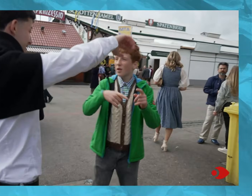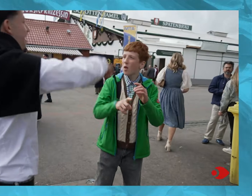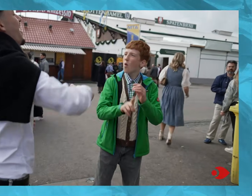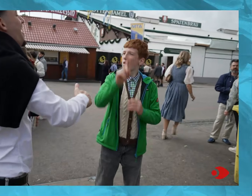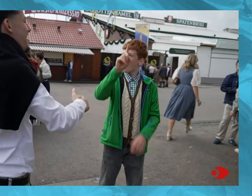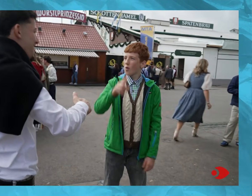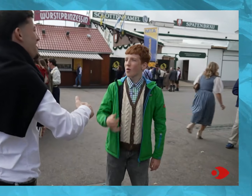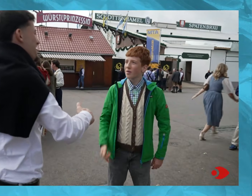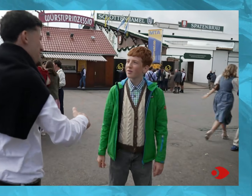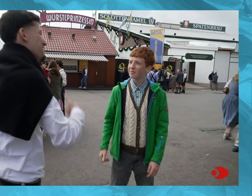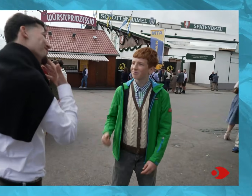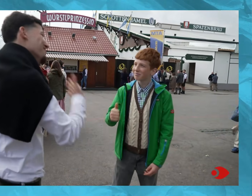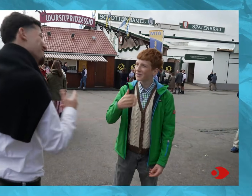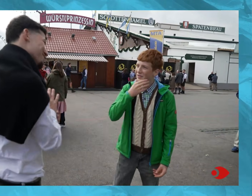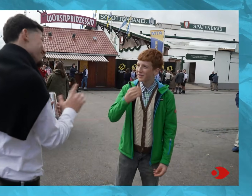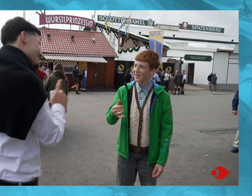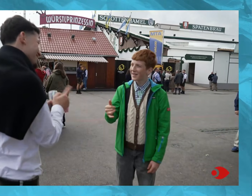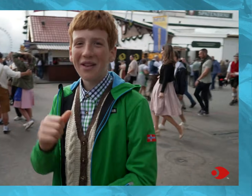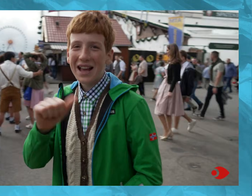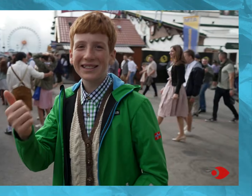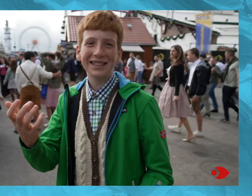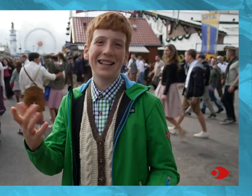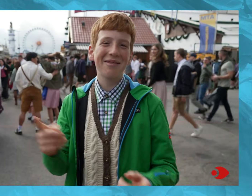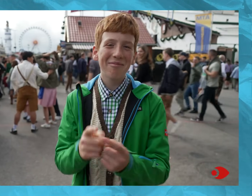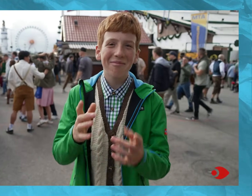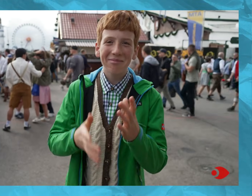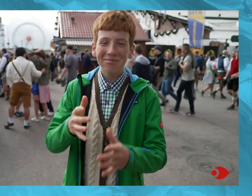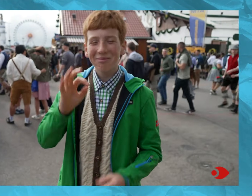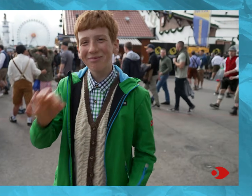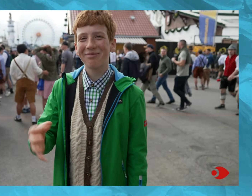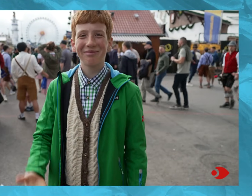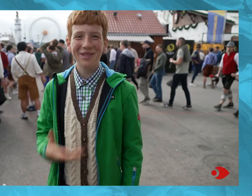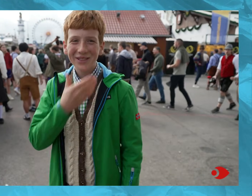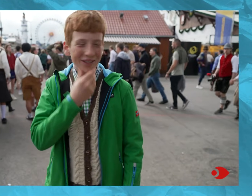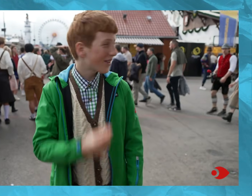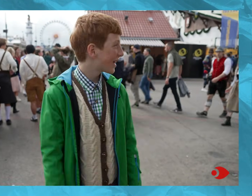Danke. War schön, dich zu treffen. Jetzt hab ich den Ersten getroffen und kurz mit ihm gequatscht.